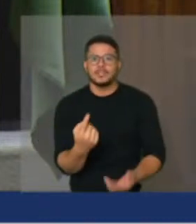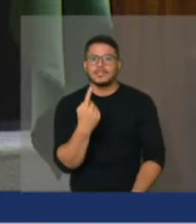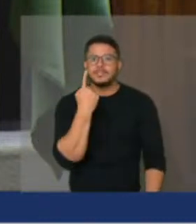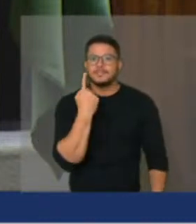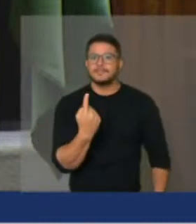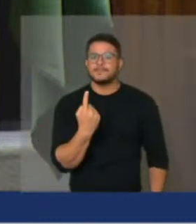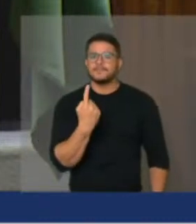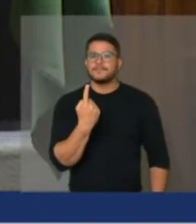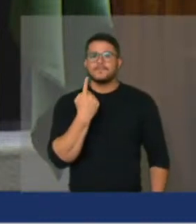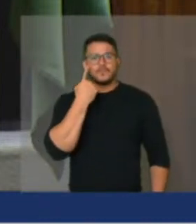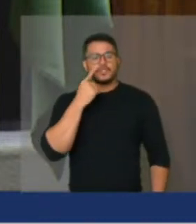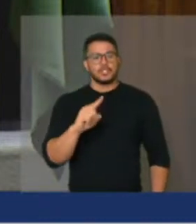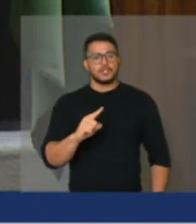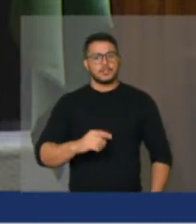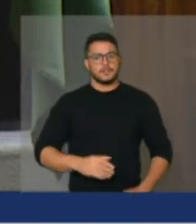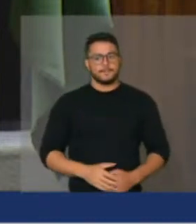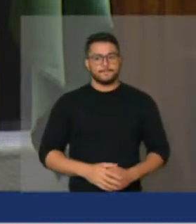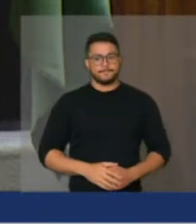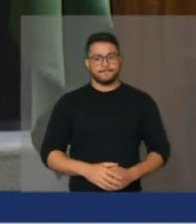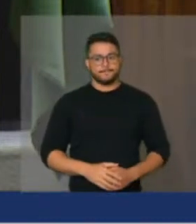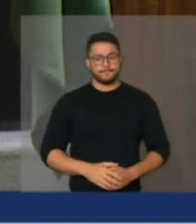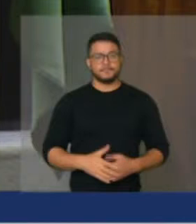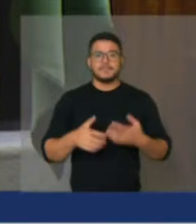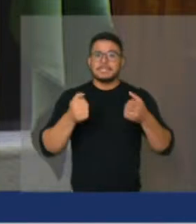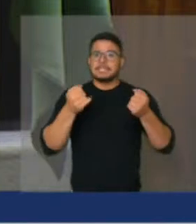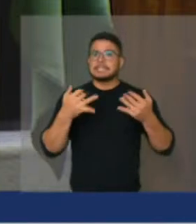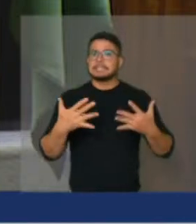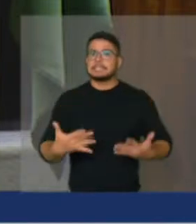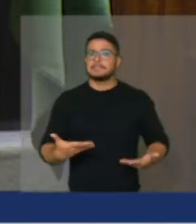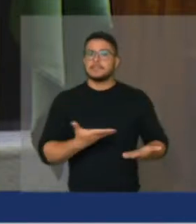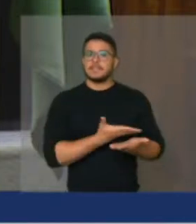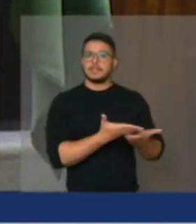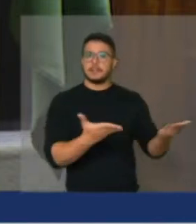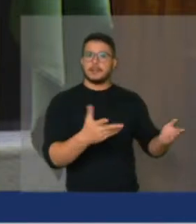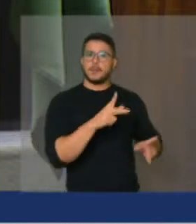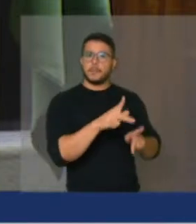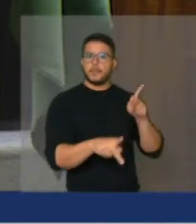COMENDO OSSO. EXPLIQUE ISSO AOS 19 MILHÕES DE DESEMPREGADO. ESSA CONTA NÃO FECHA. E OLHA QUE É O